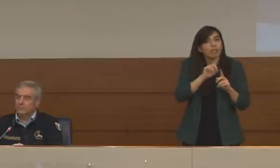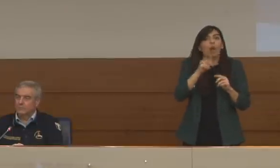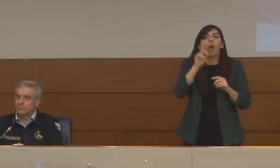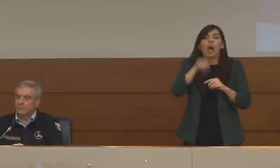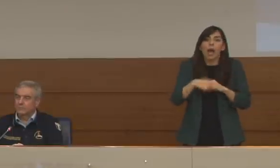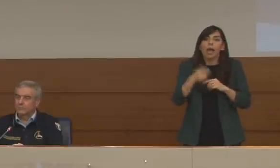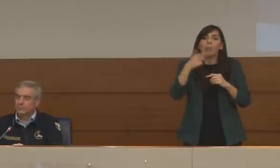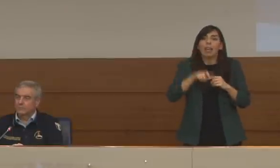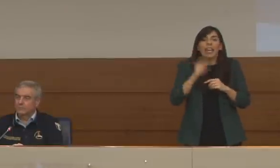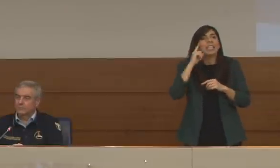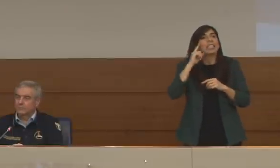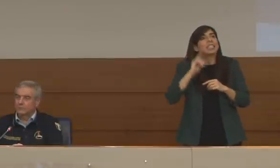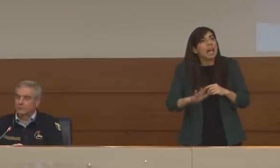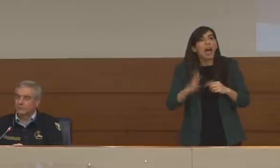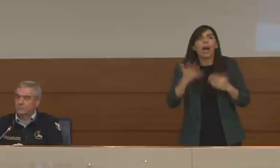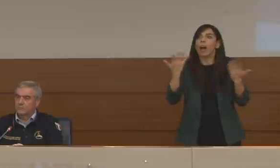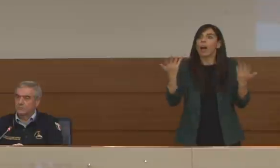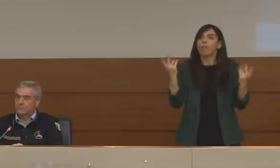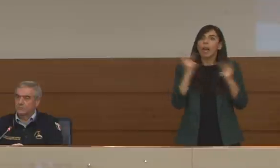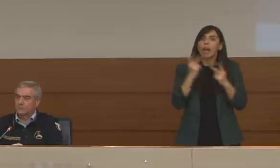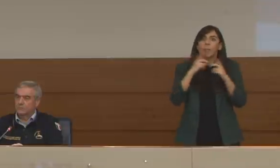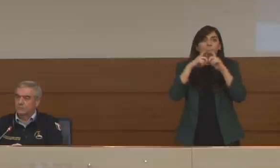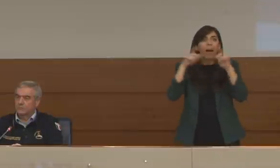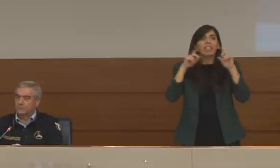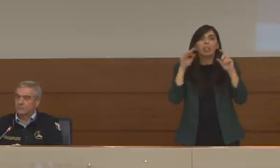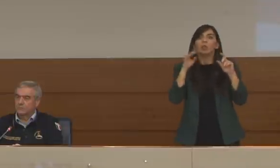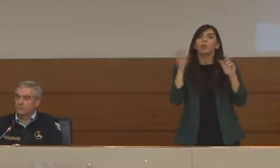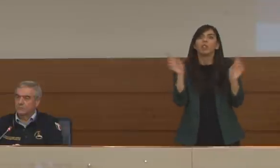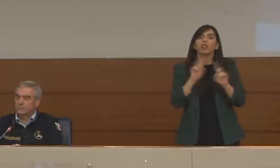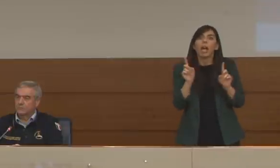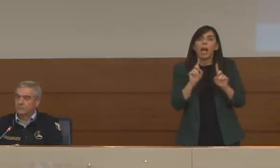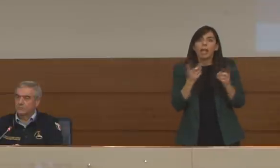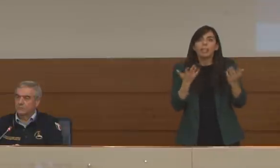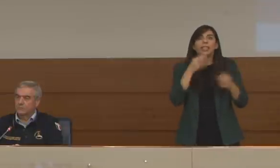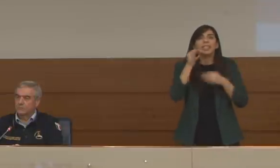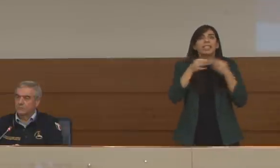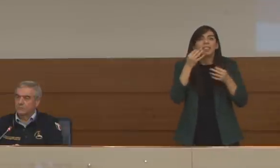abbastanza. Non sappiamo quando ne saranno prodotte abbastanza. Quindi non